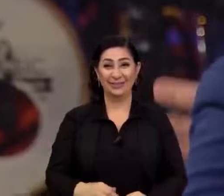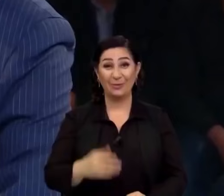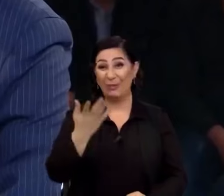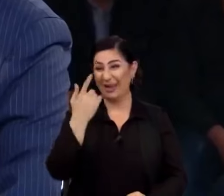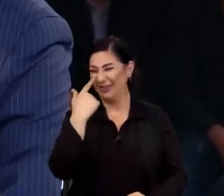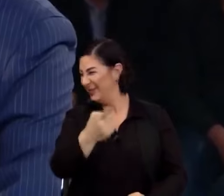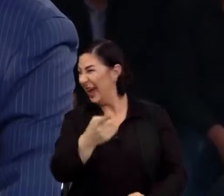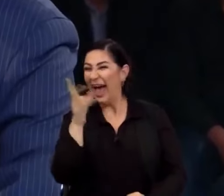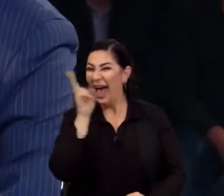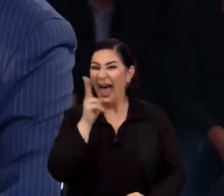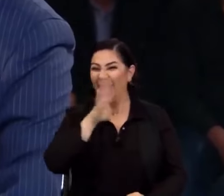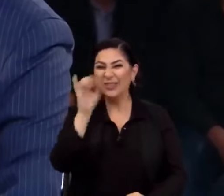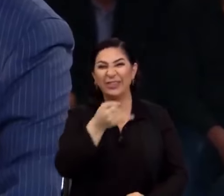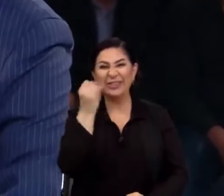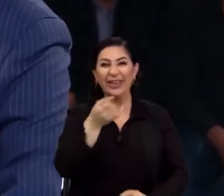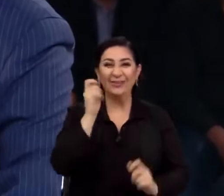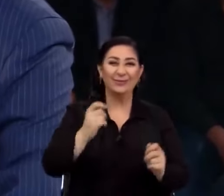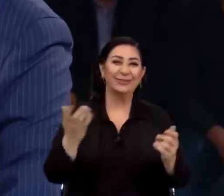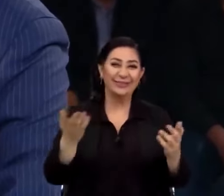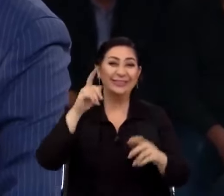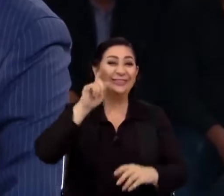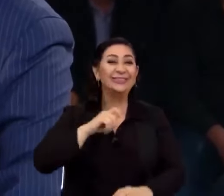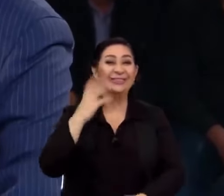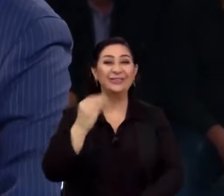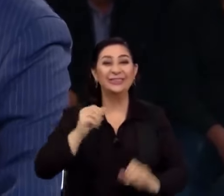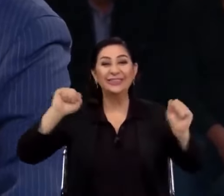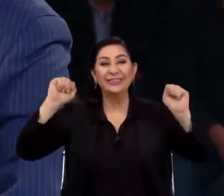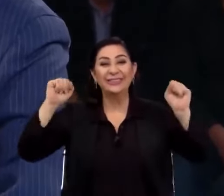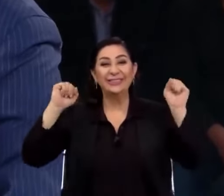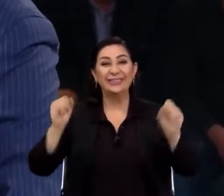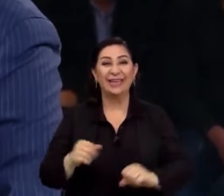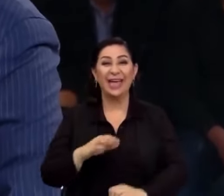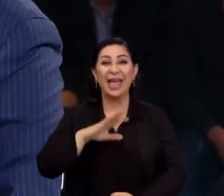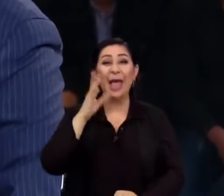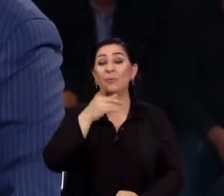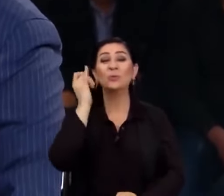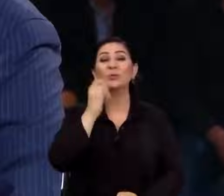geldi filan yani evet rezil oldu Yaşasın sizleri hep kötü durumda görmek